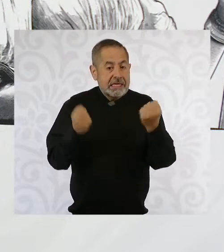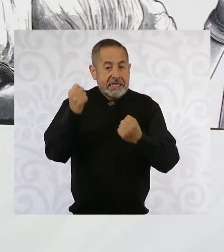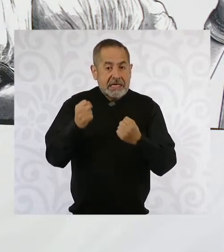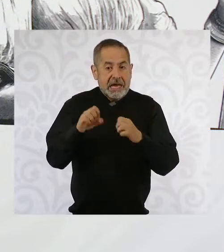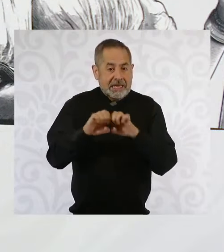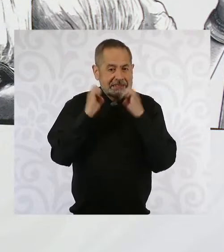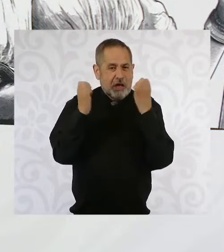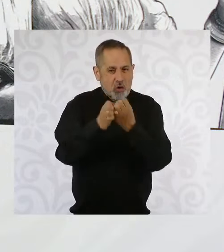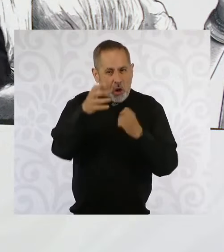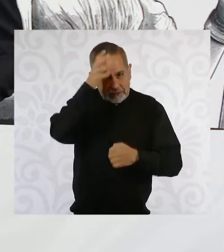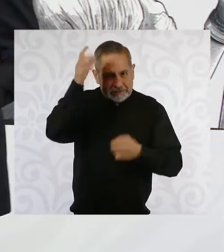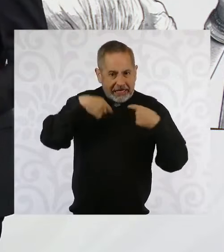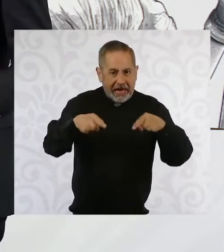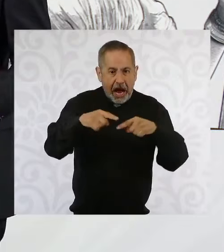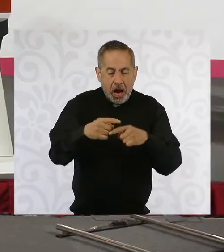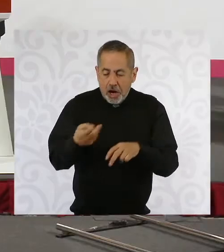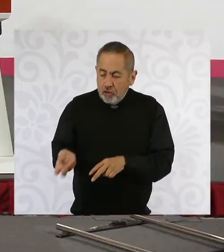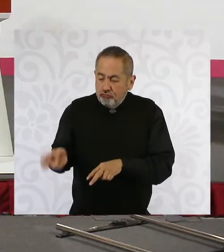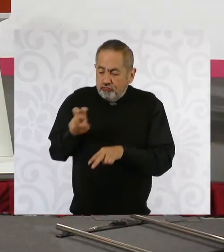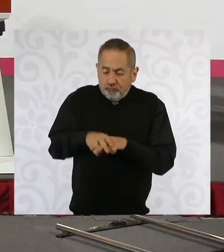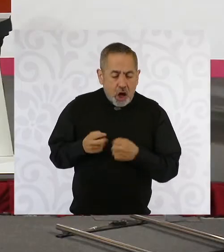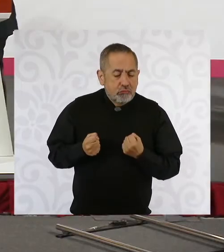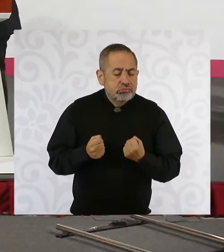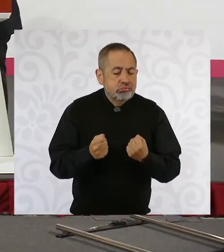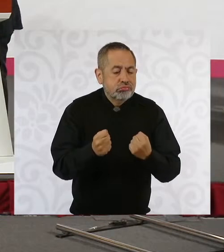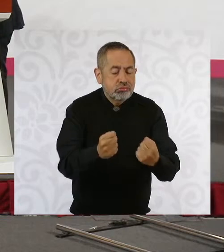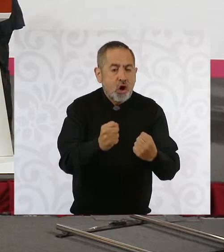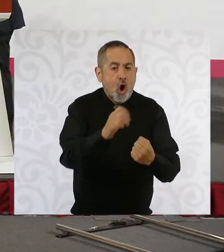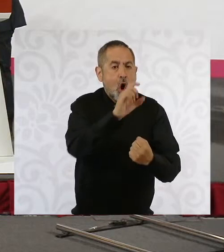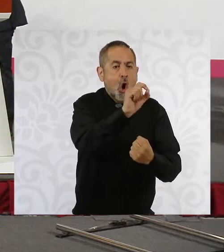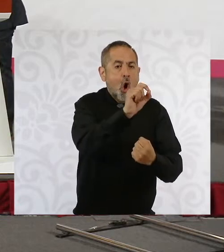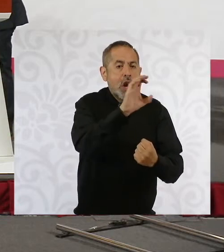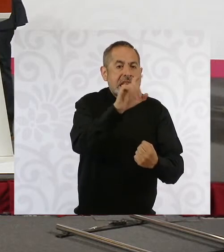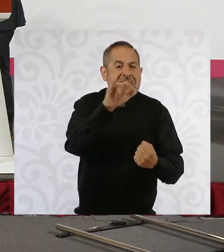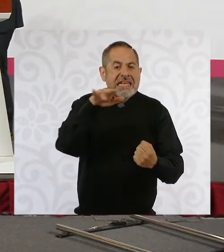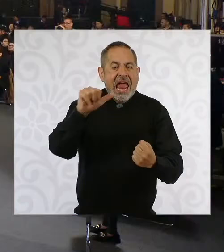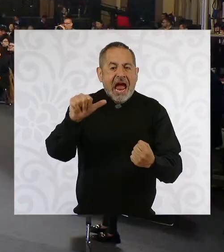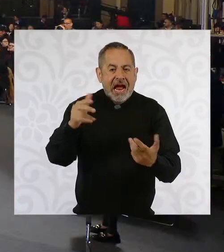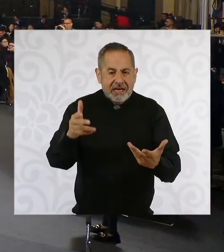línea Muchas gracias atento a las preguntas Por qué no platicas có están juntando a los equipos